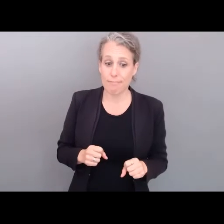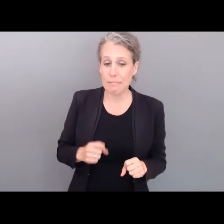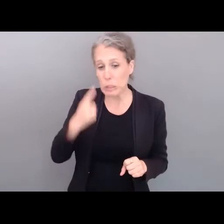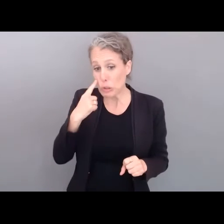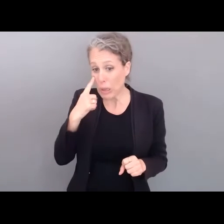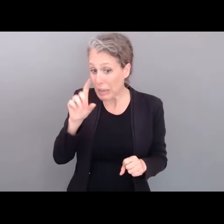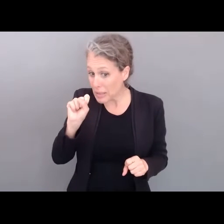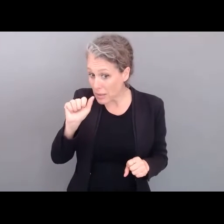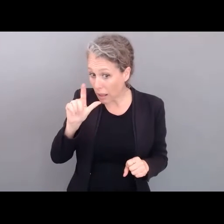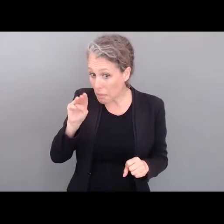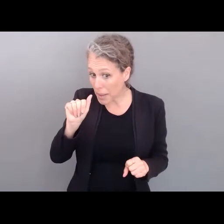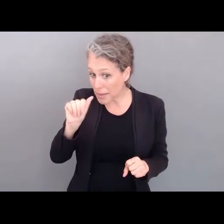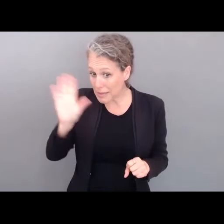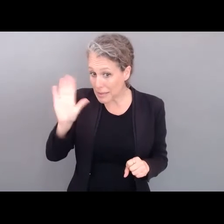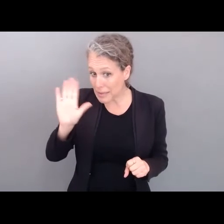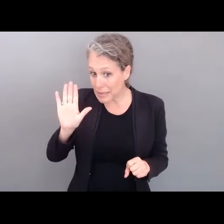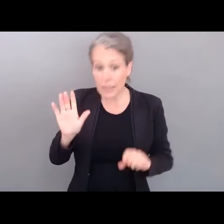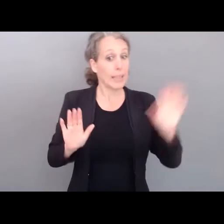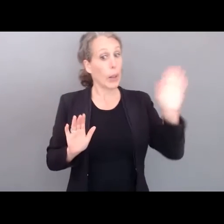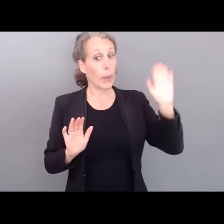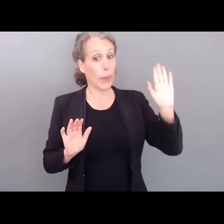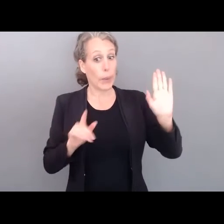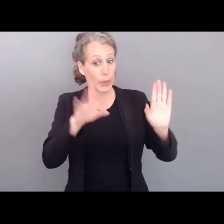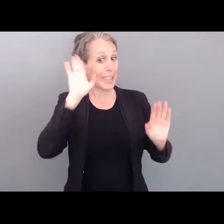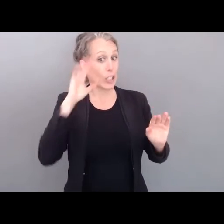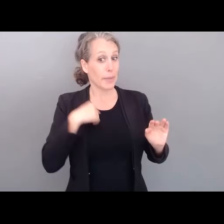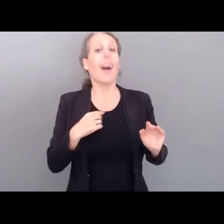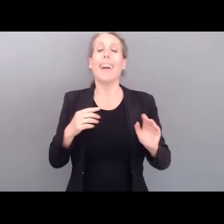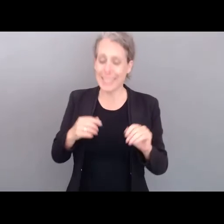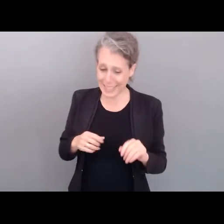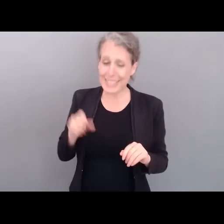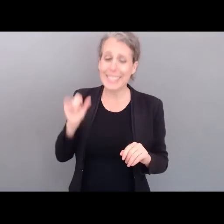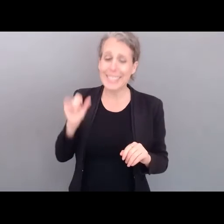Está bien, la acabamos de perder - ¿Salma?